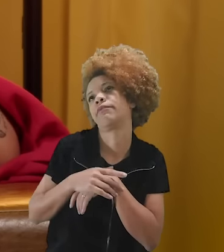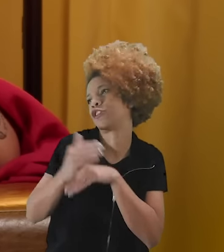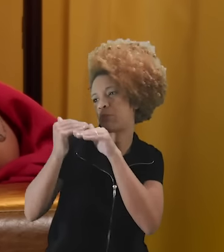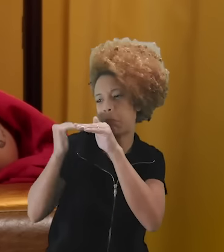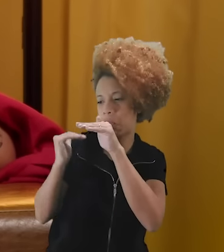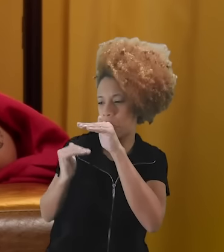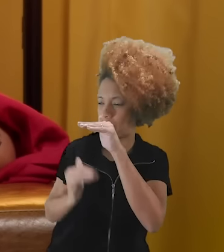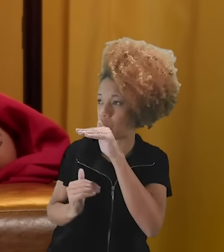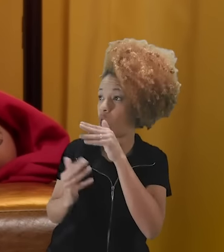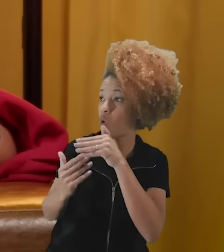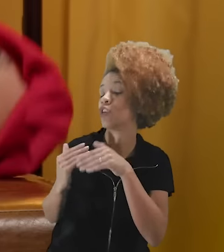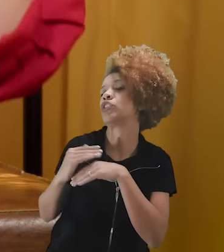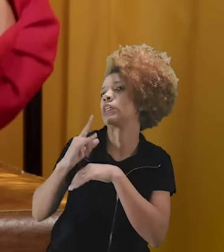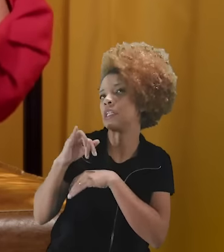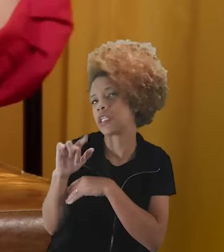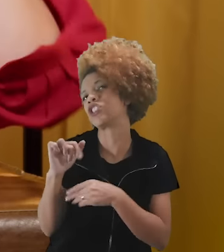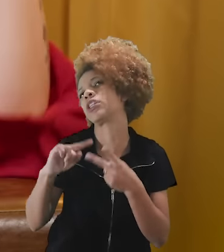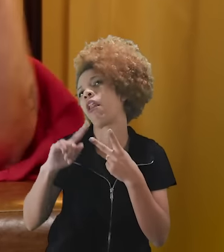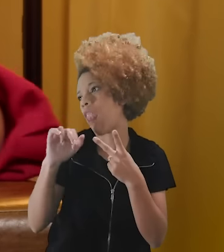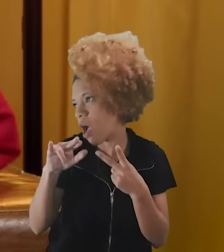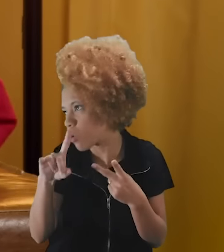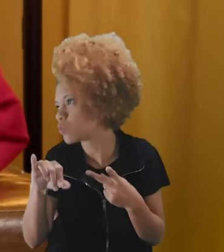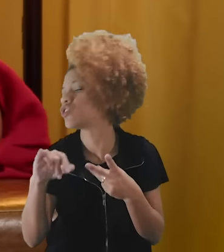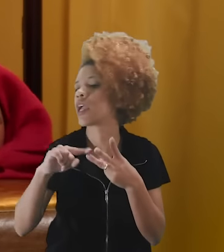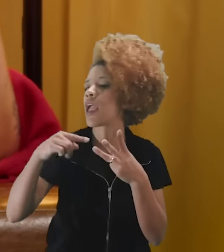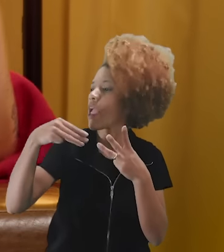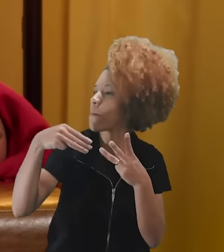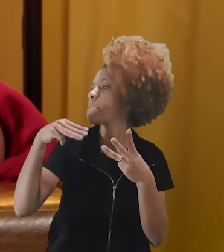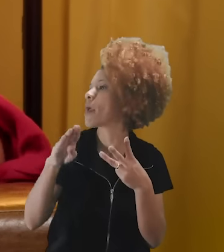Liquid Liquid Liquid hoje em dia tem Liquid laud M BR meu tem muitas equipes que estão muito próximas